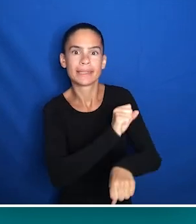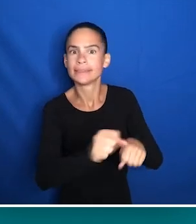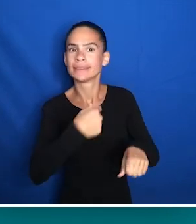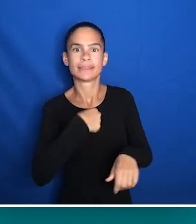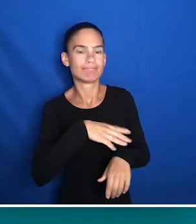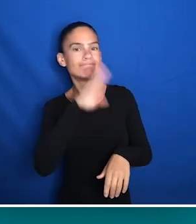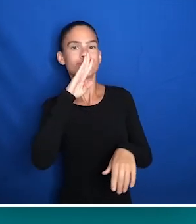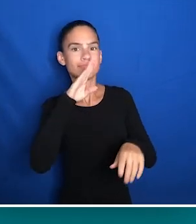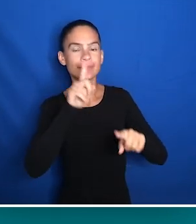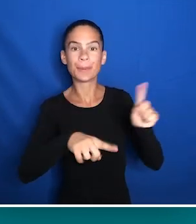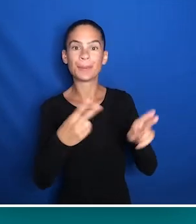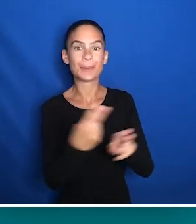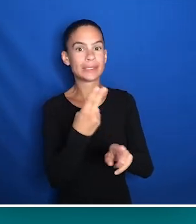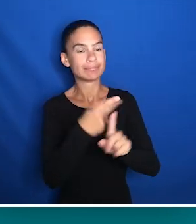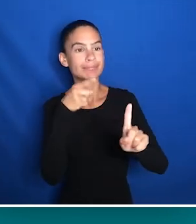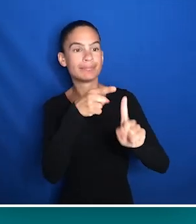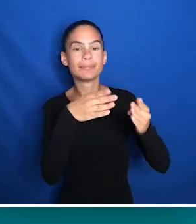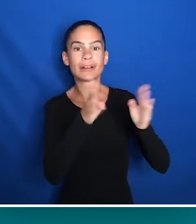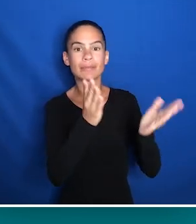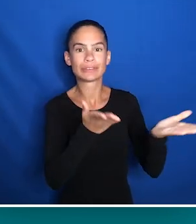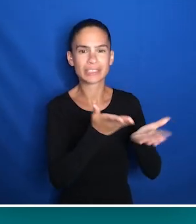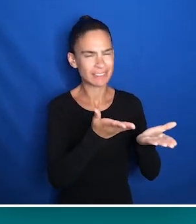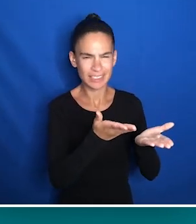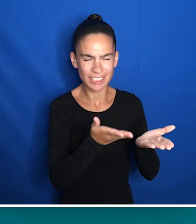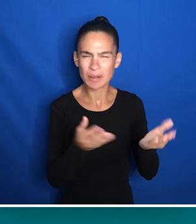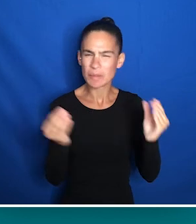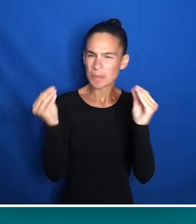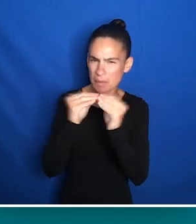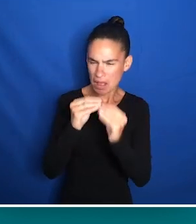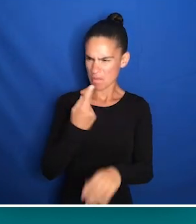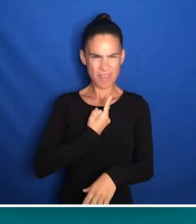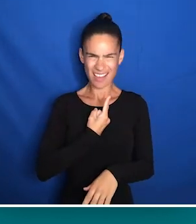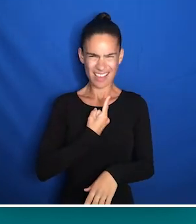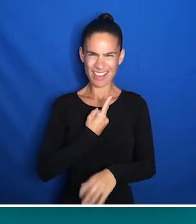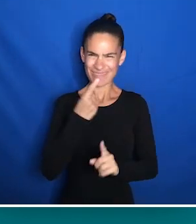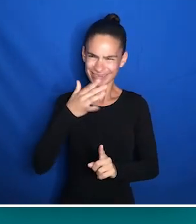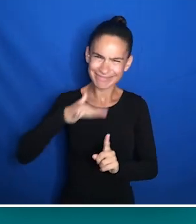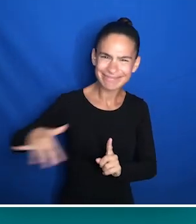o no sea capaz de acceder a un servicio público. Es más que eso,